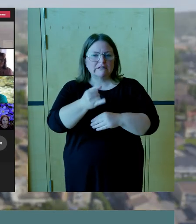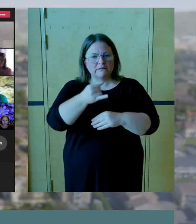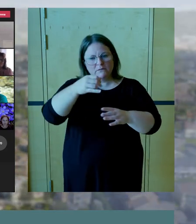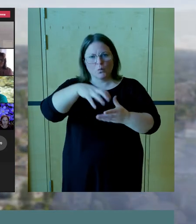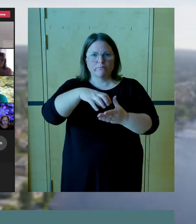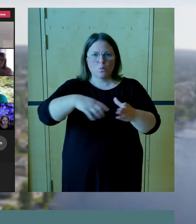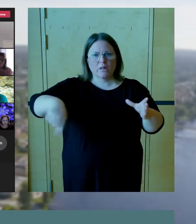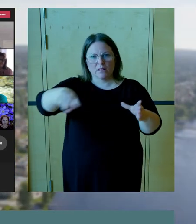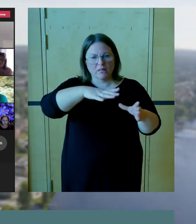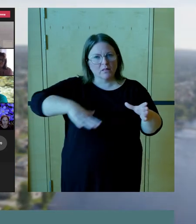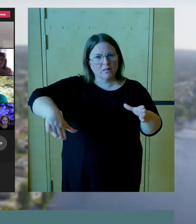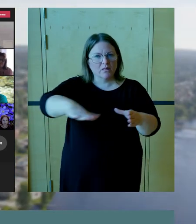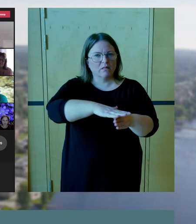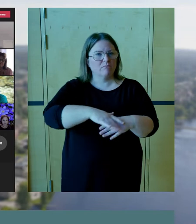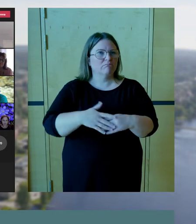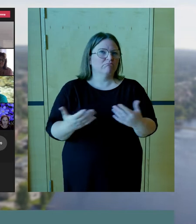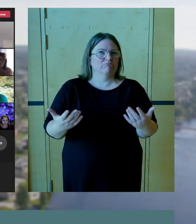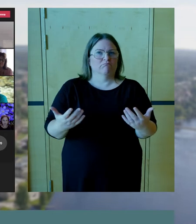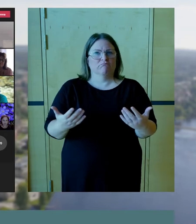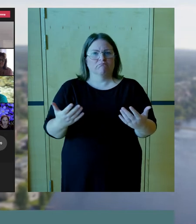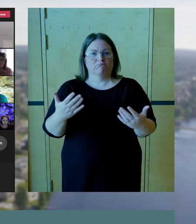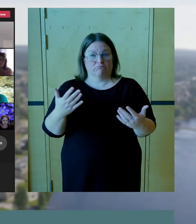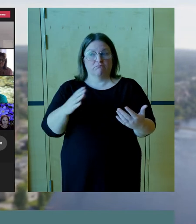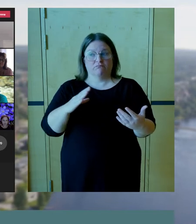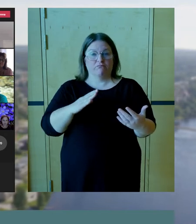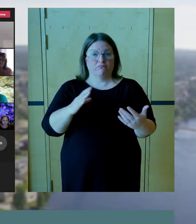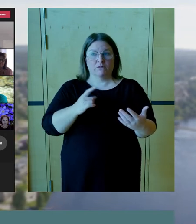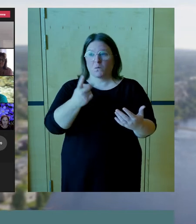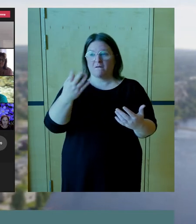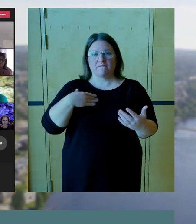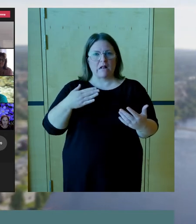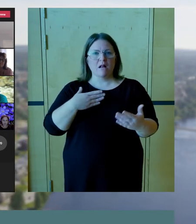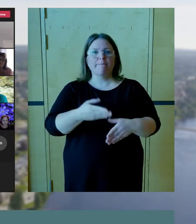Som vill bygga de kommunala lokalerna både skolor och äldreboenden